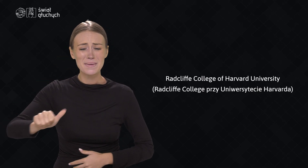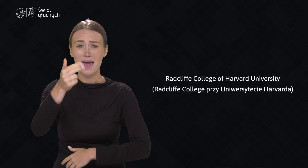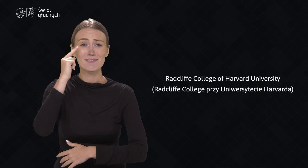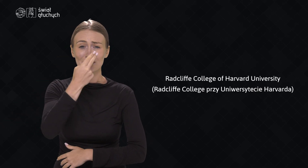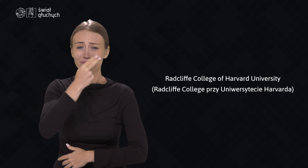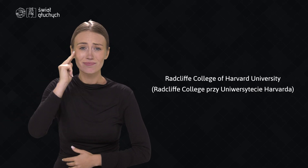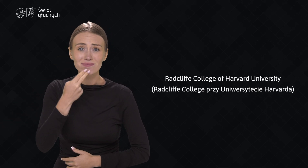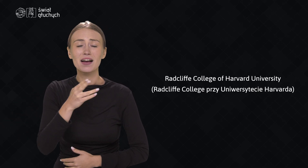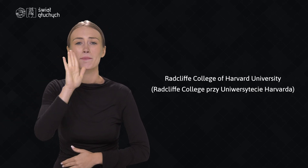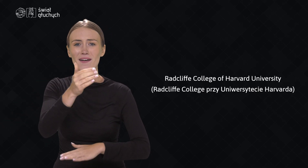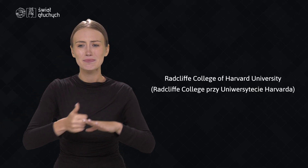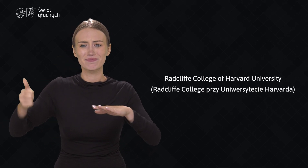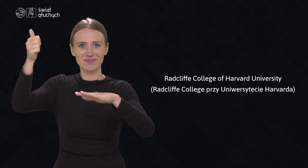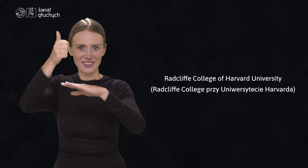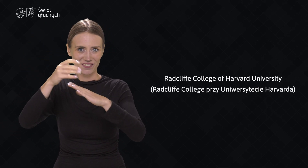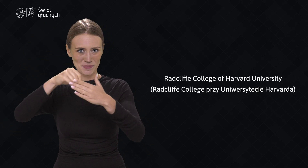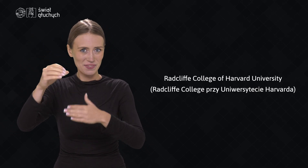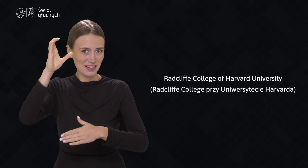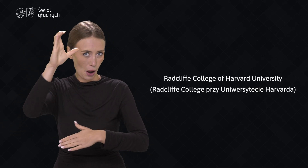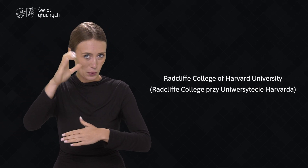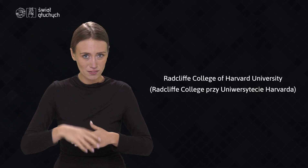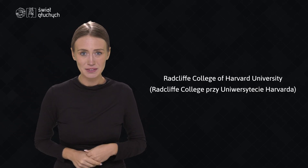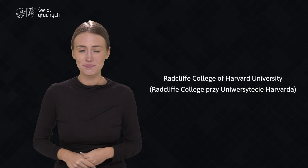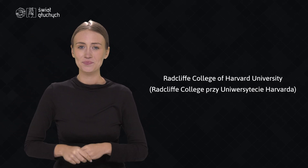jako pierwsza głuchoniewidoma osoba zdobyła tytuł naukowy.